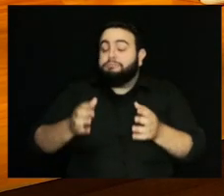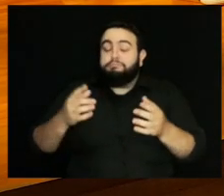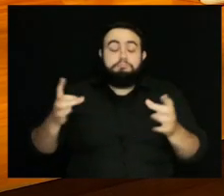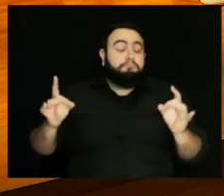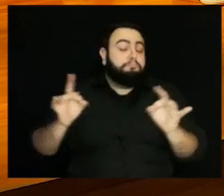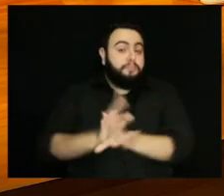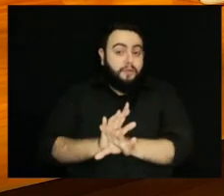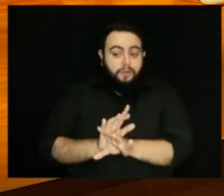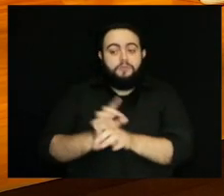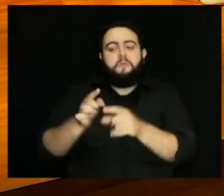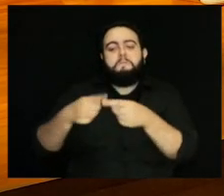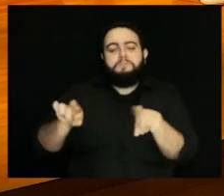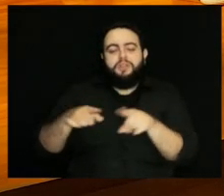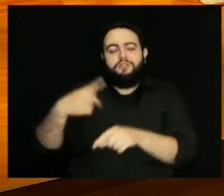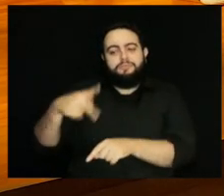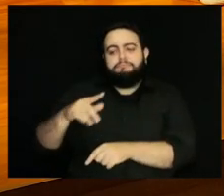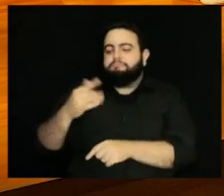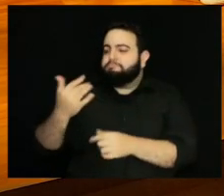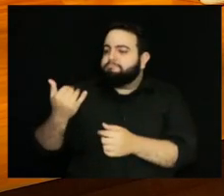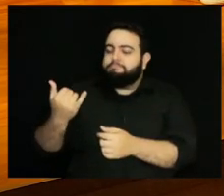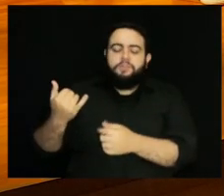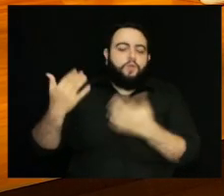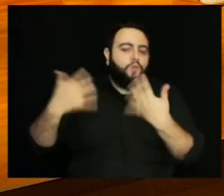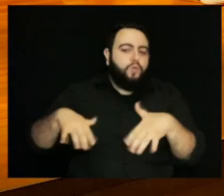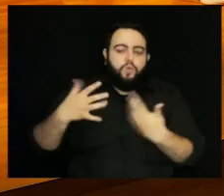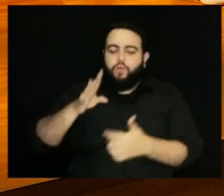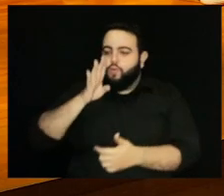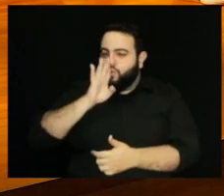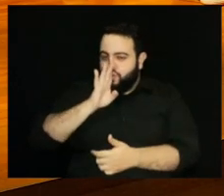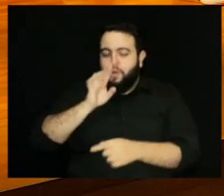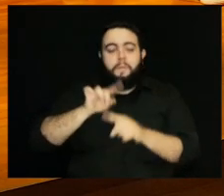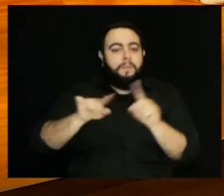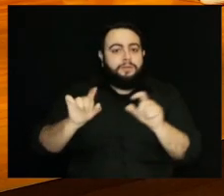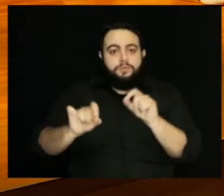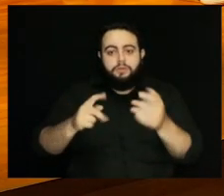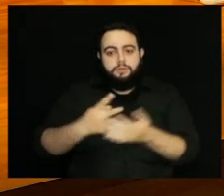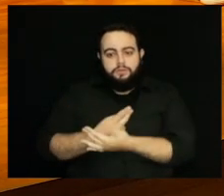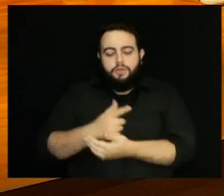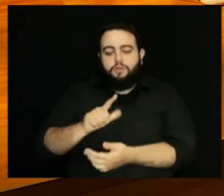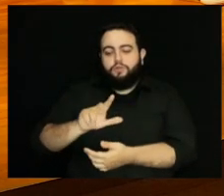música dessa primeira parte é incrível, a história é incrível. Só que daí o Lupicínio faz uma coisa que é